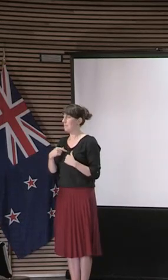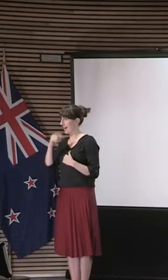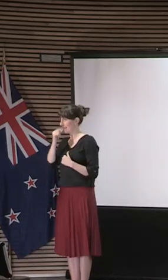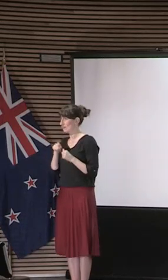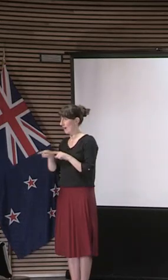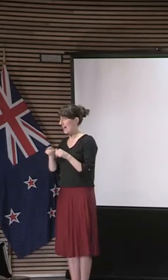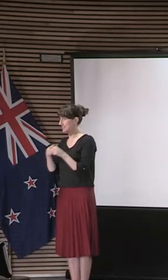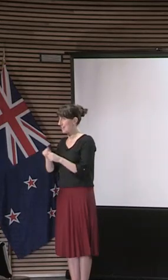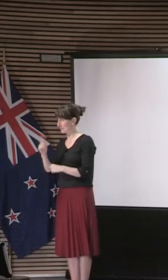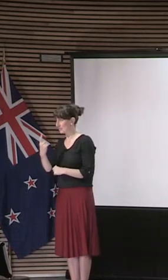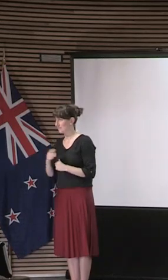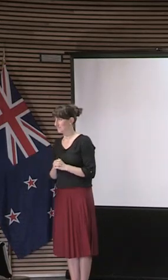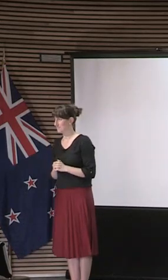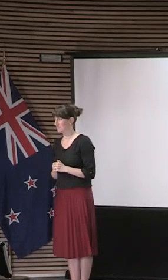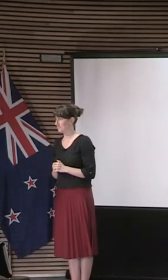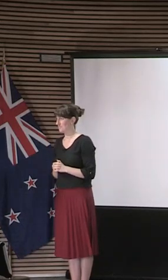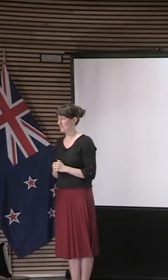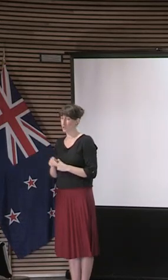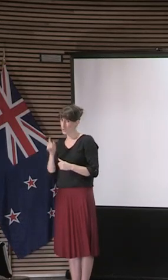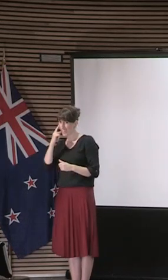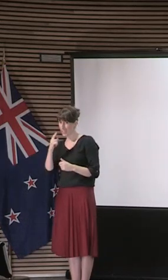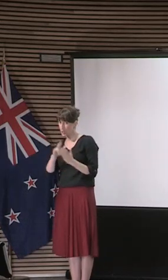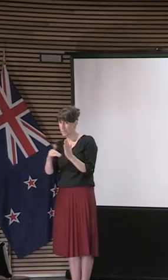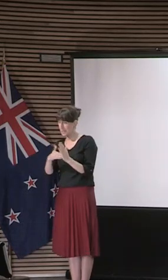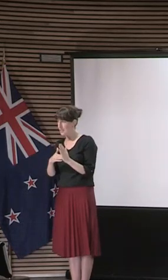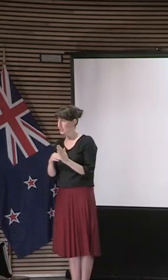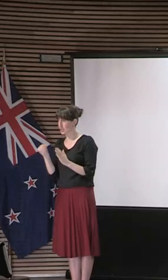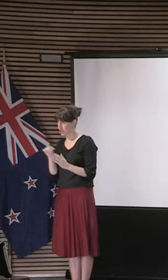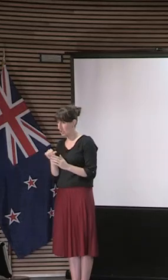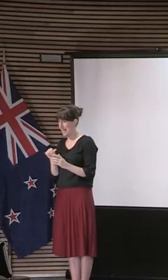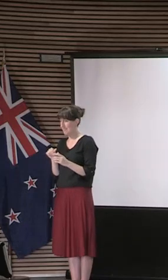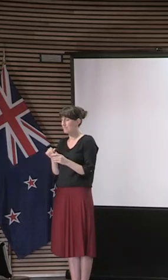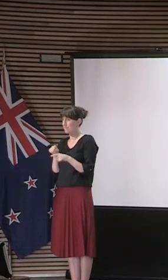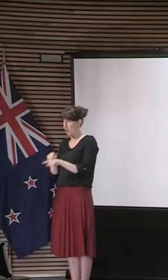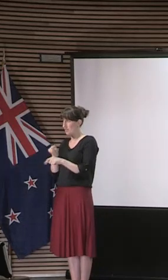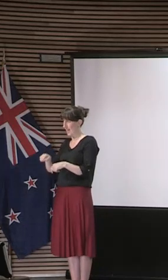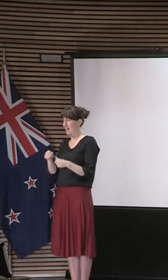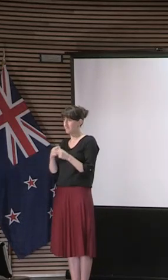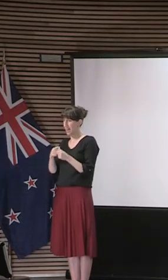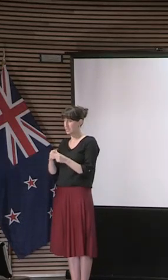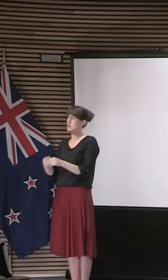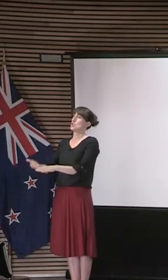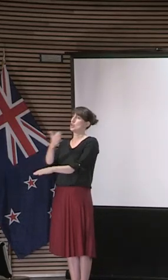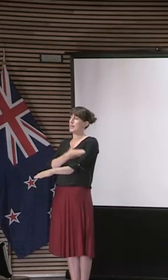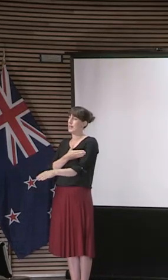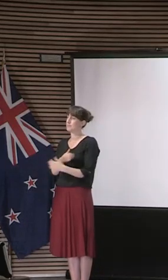ano ia ko te tauira o te wehenga o te tino whakawhirinaki, he tauira iti ake te tauira pono i nga mea i kitea e ia i etahi atu whenua penei i a Taiwan, i te waa e tahuri atu ana te iwi i o raatau waea, ka tirohia tonu ratou. JACINDA ARDERN: Kaore au